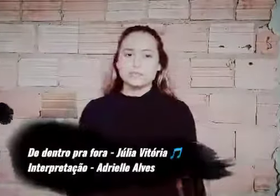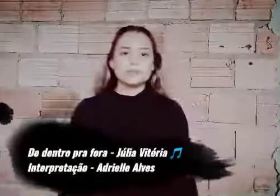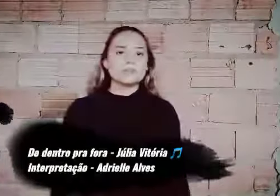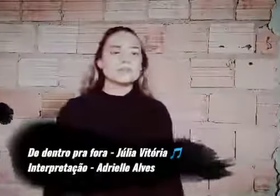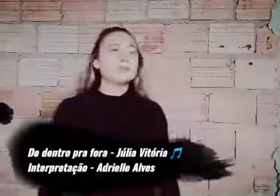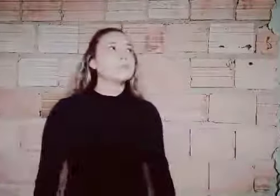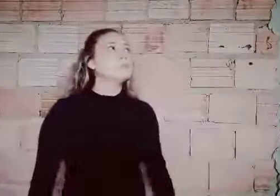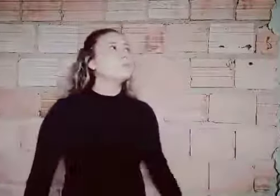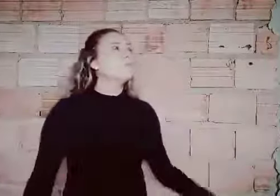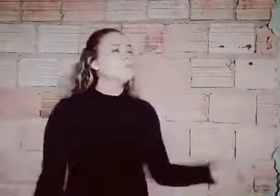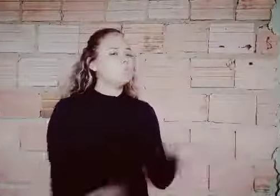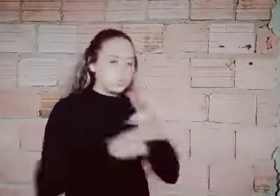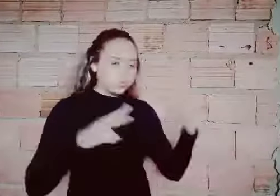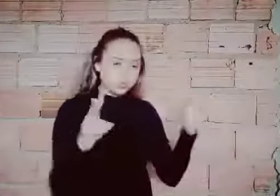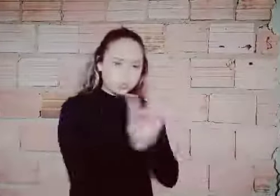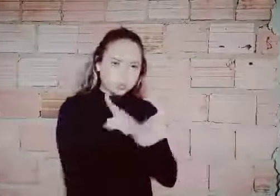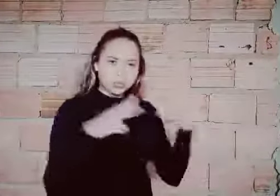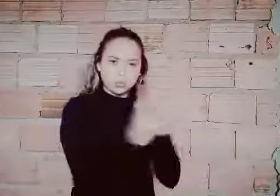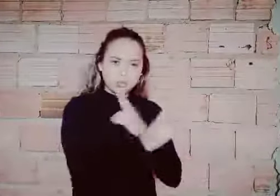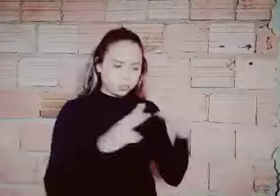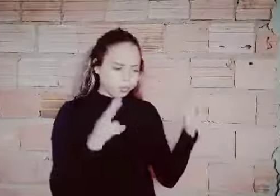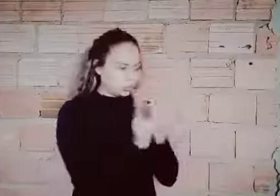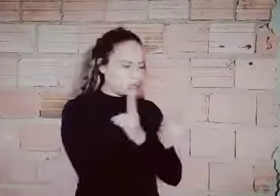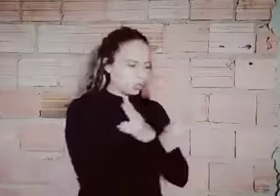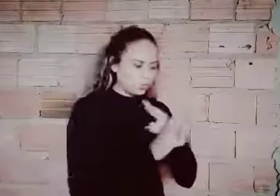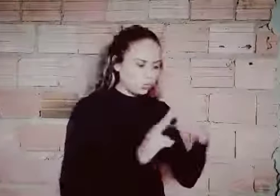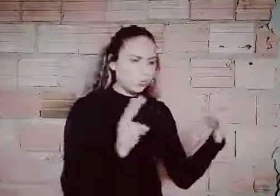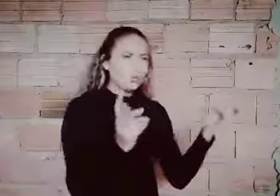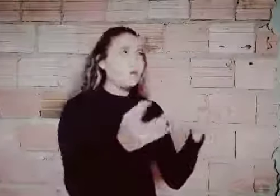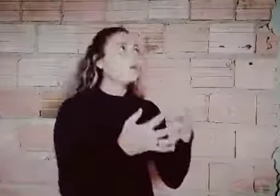Eu sinto Teu vento soprar